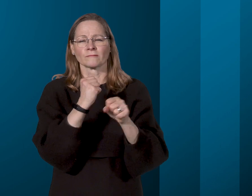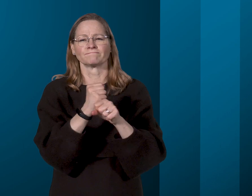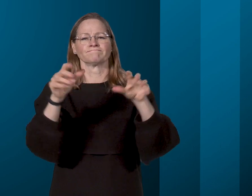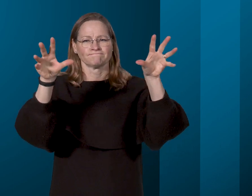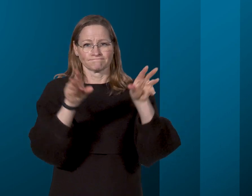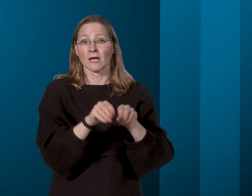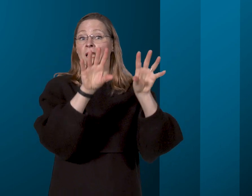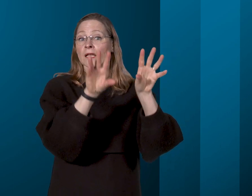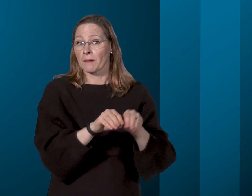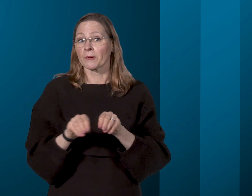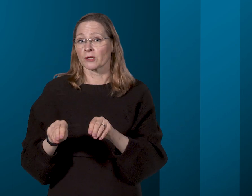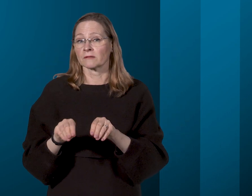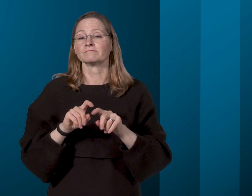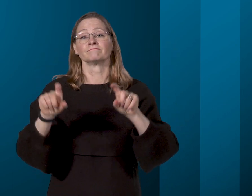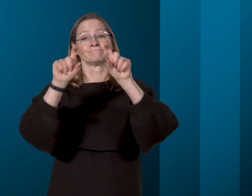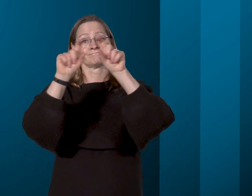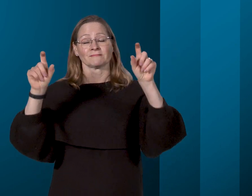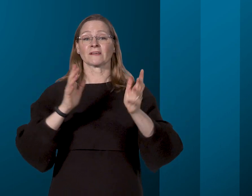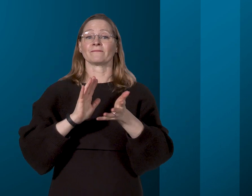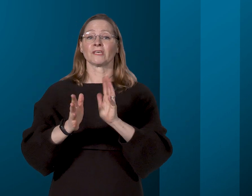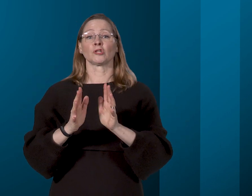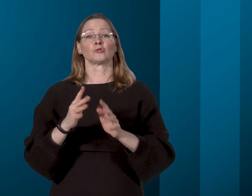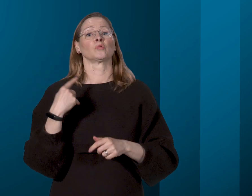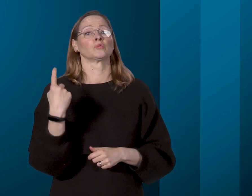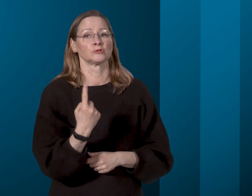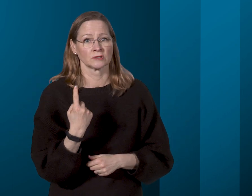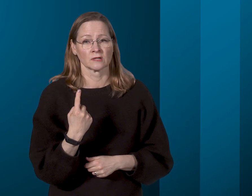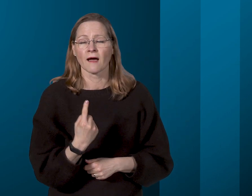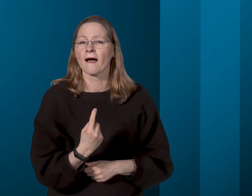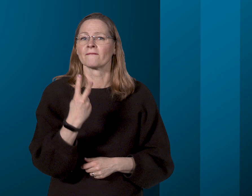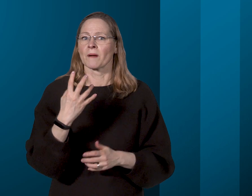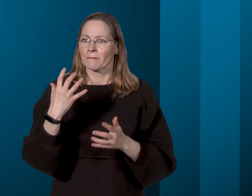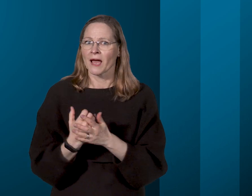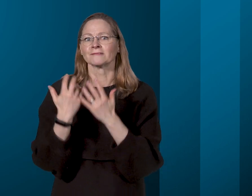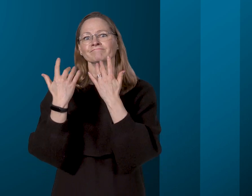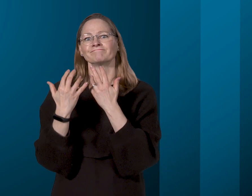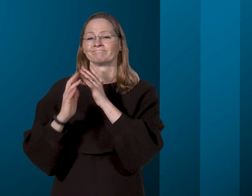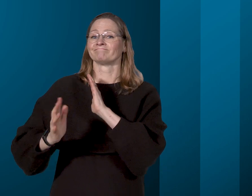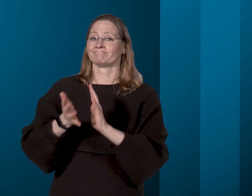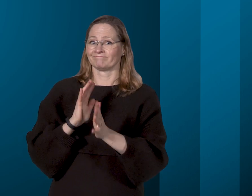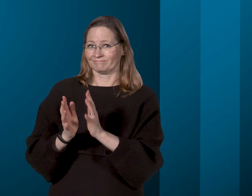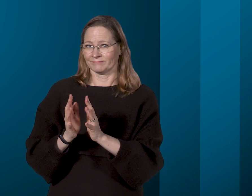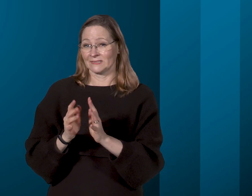Viitottu yksinäisyys − Harvoin pääsee juttelemaan viittoen -raporttiin, -